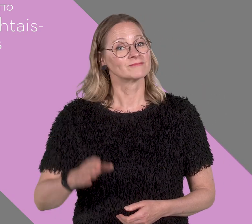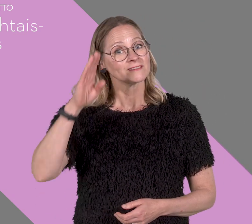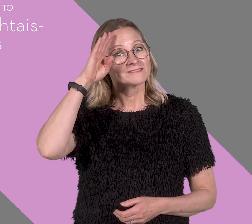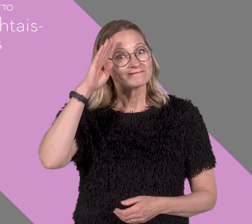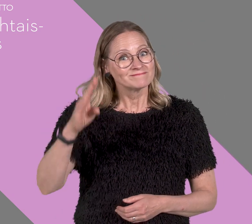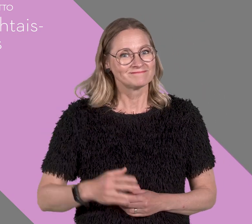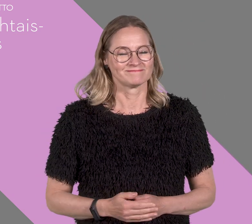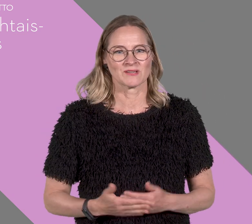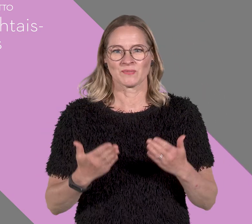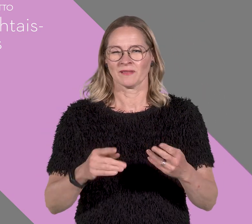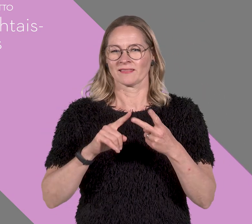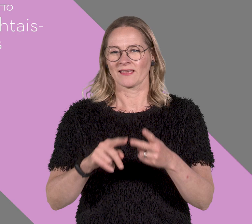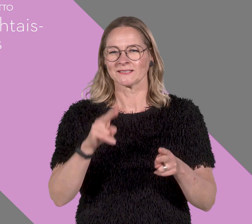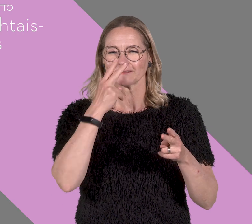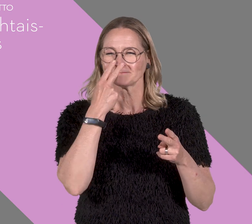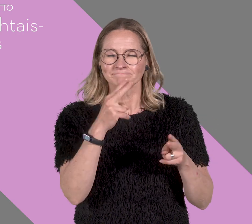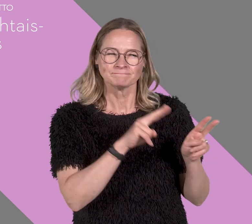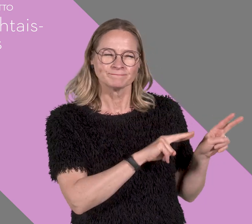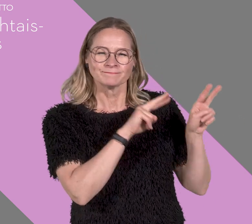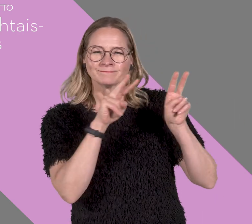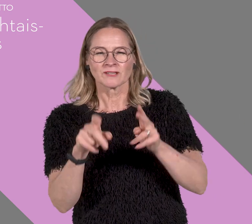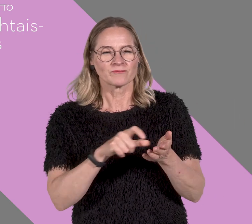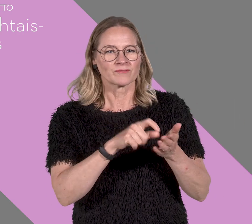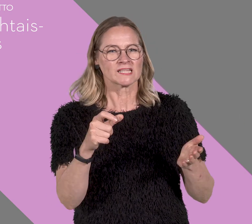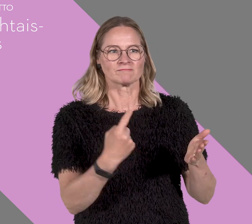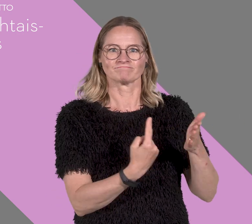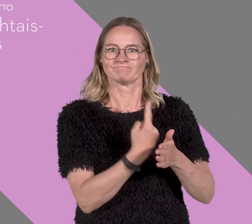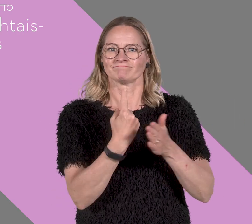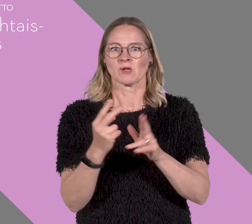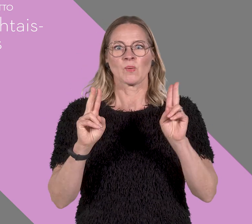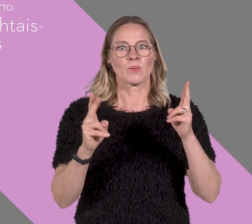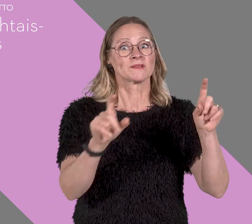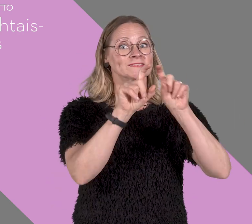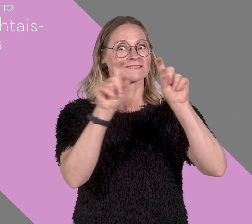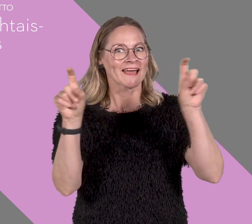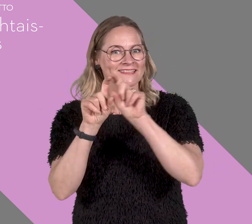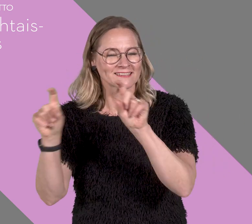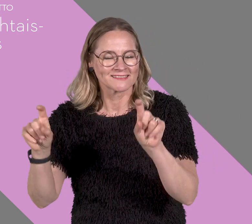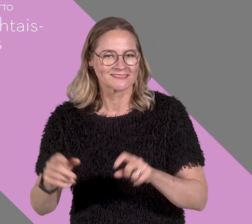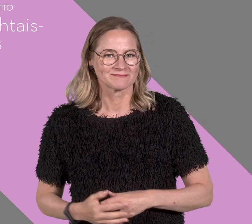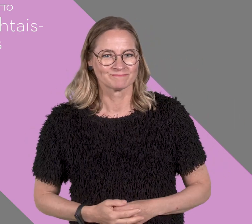Hei! On taas aika käydä läpi viikon ajankohtaisimpia uutisaiheita.